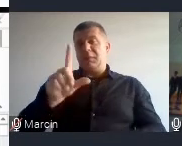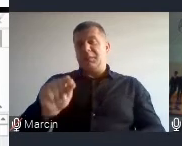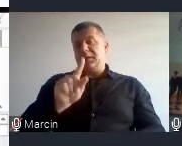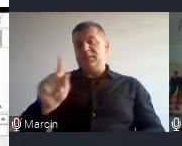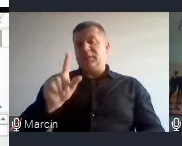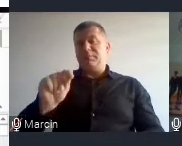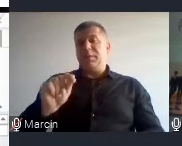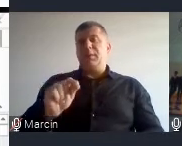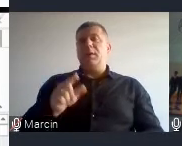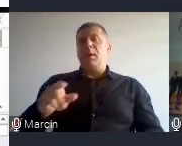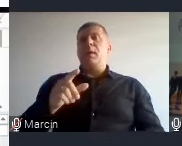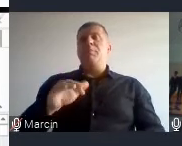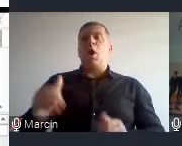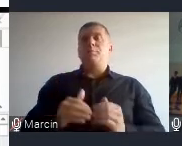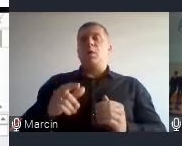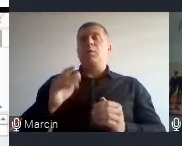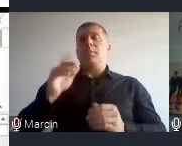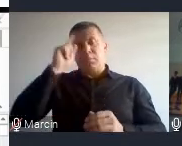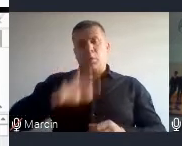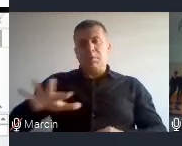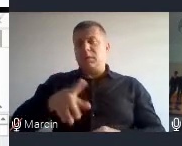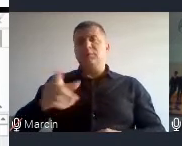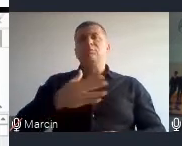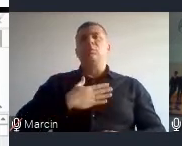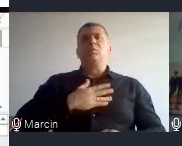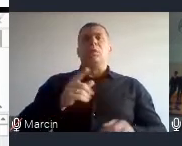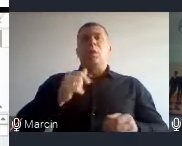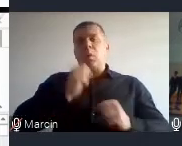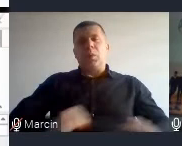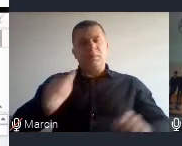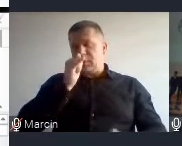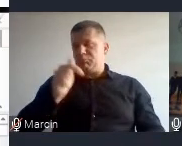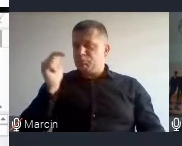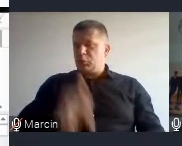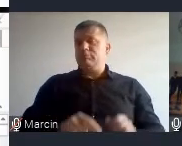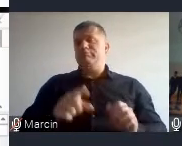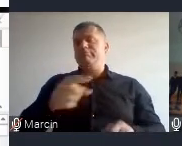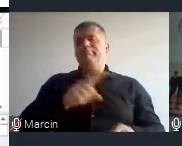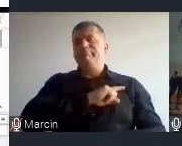czy podmiotem publicznym, nie uciekniecie od wytycznych kwalifikowalności, ich zapisów w zakresie zamówień.